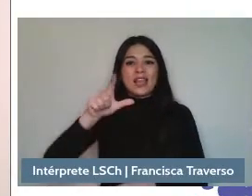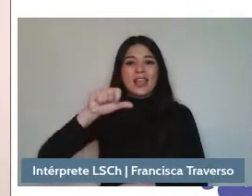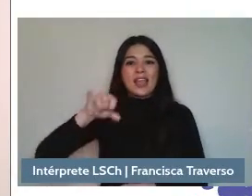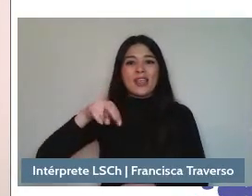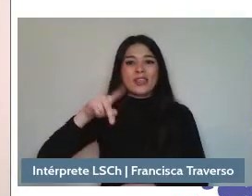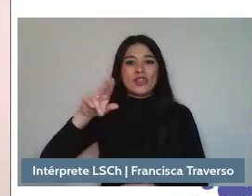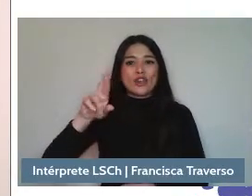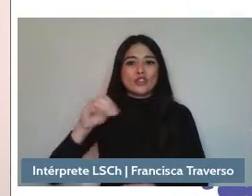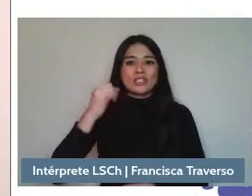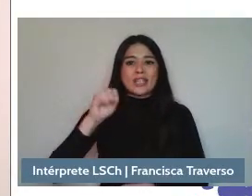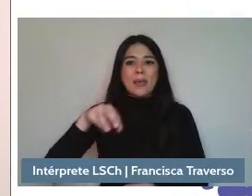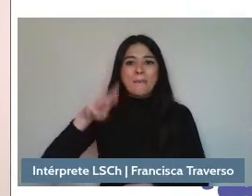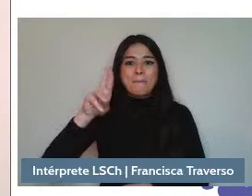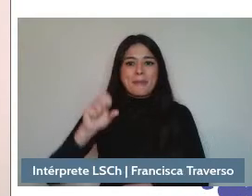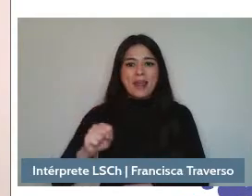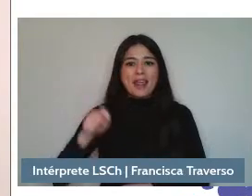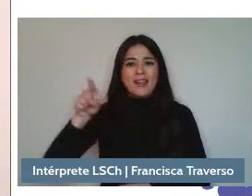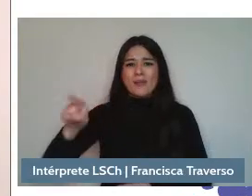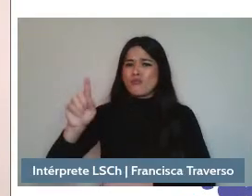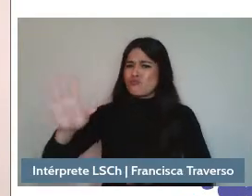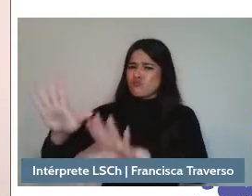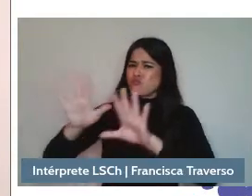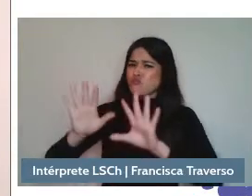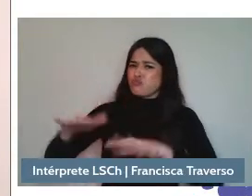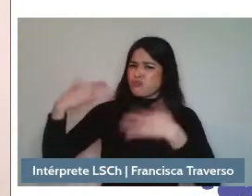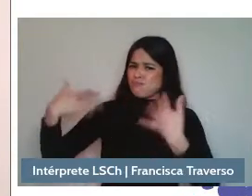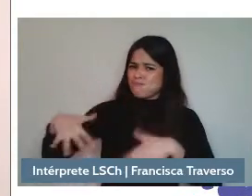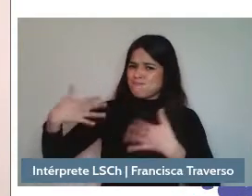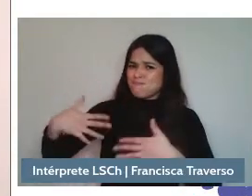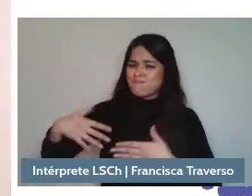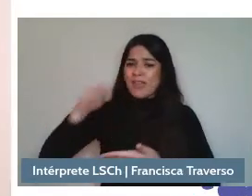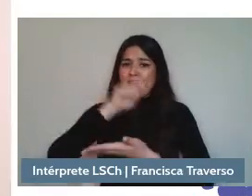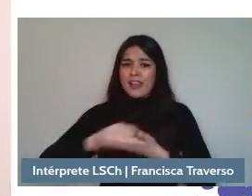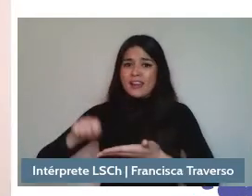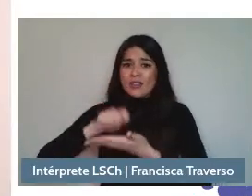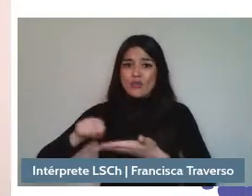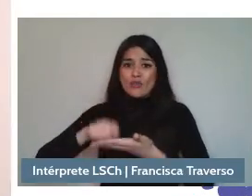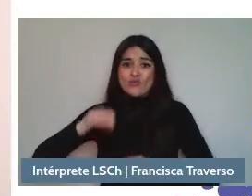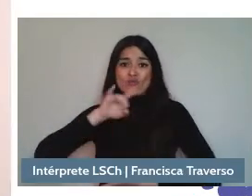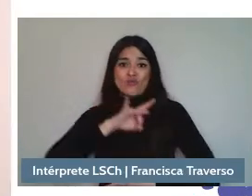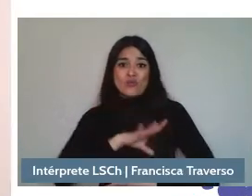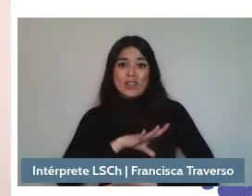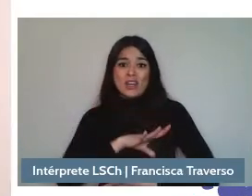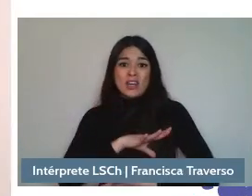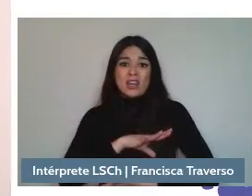un connotadísimo escritor chileno que reside en México.